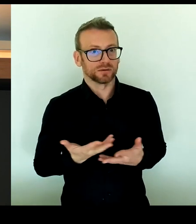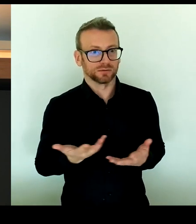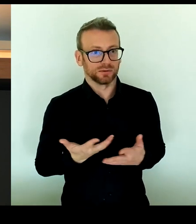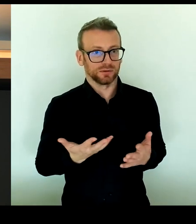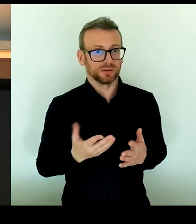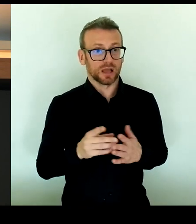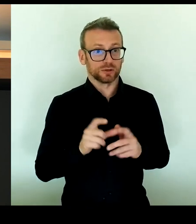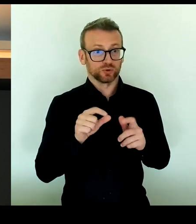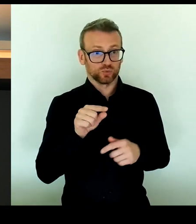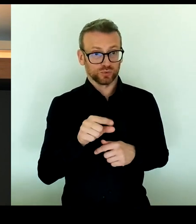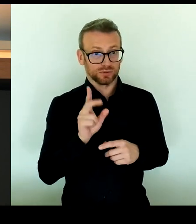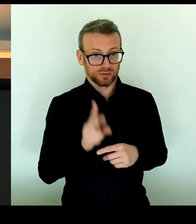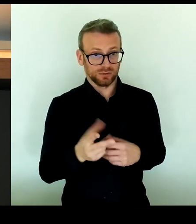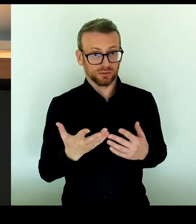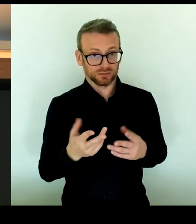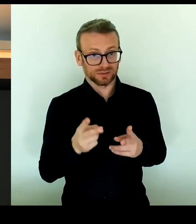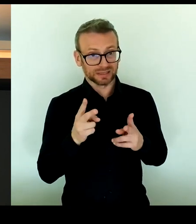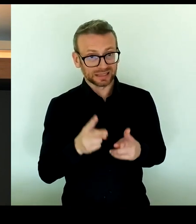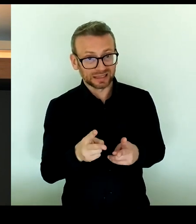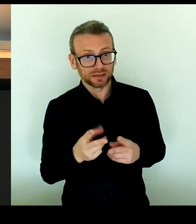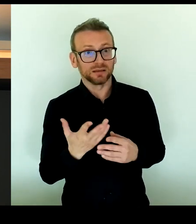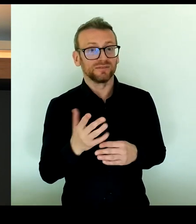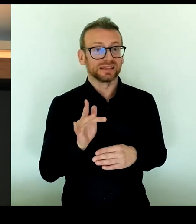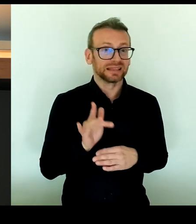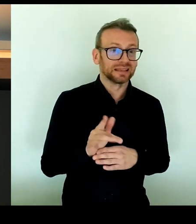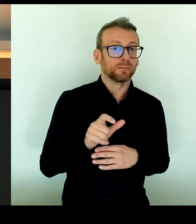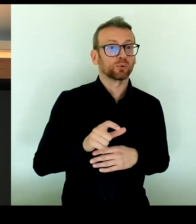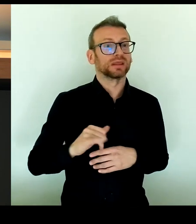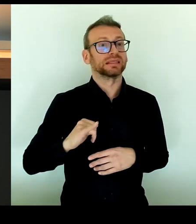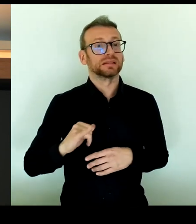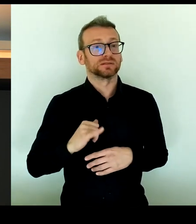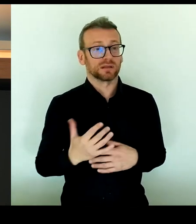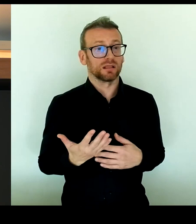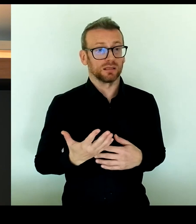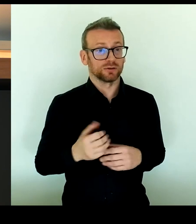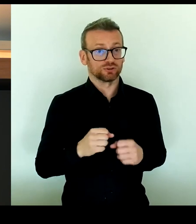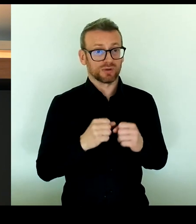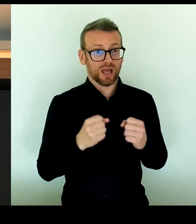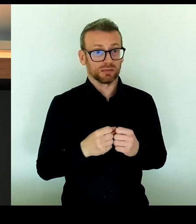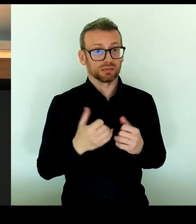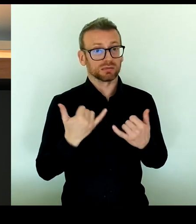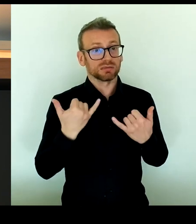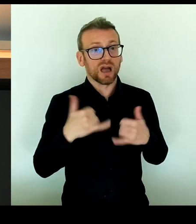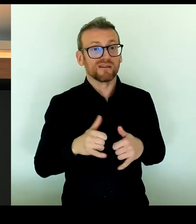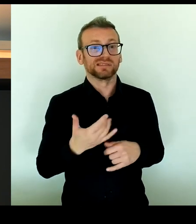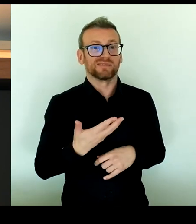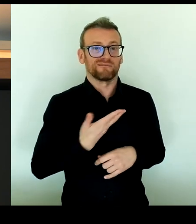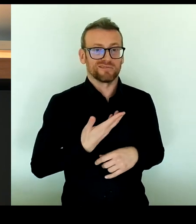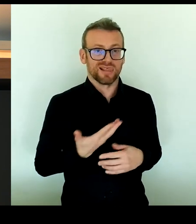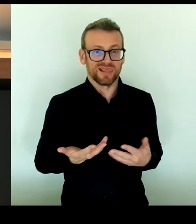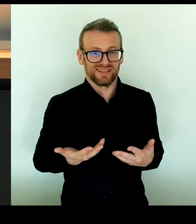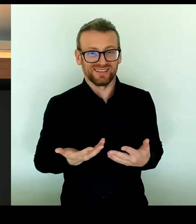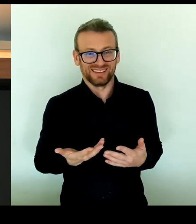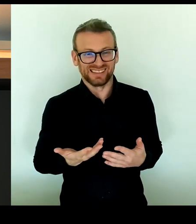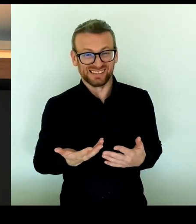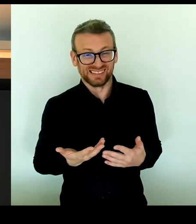Datenschutzrecht debattieren, anstatt ein weiteres Mal über einen Bericht aus dem Jahr 2020 zu reden. Vielen herzlichen Dank.